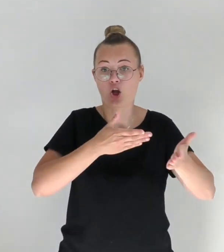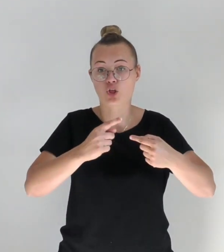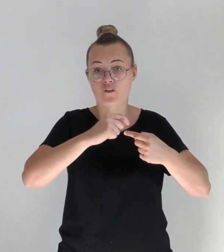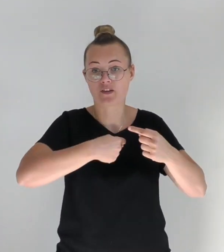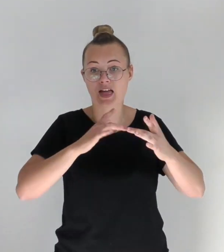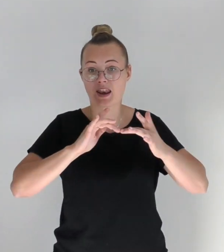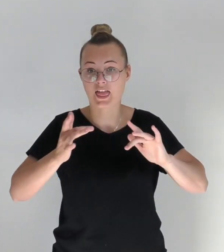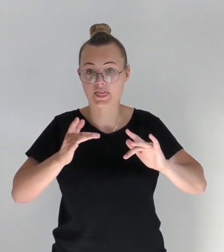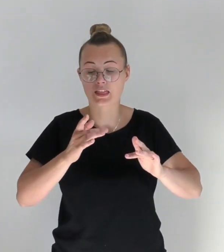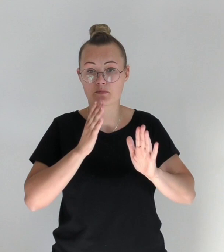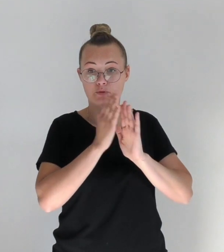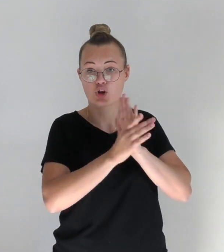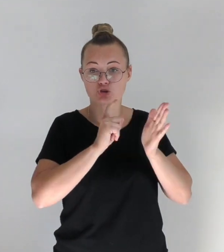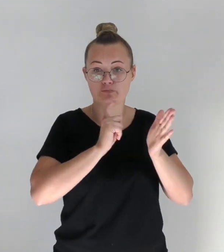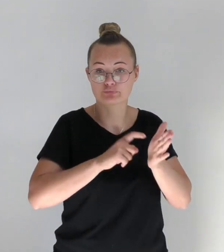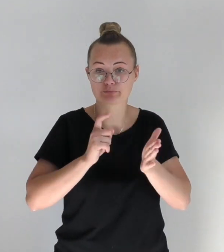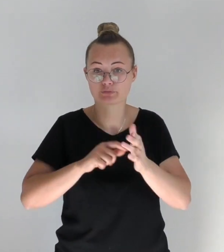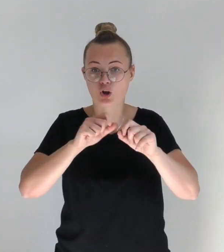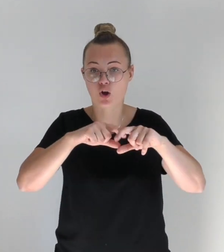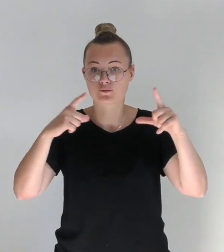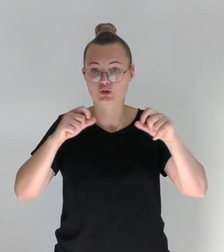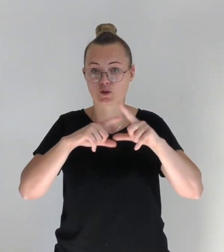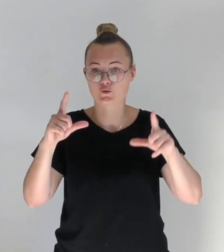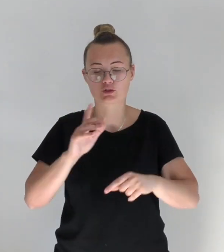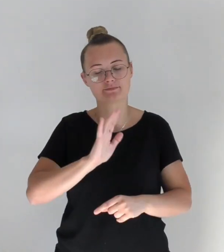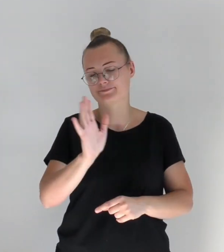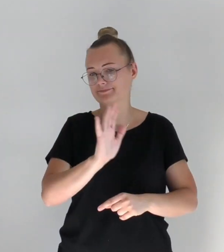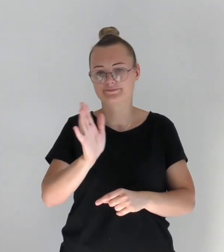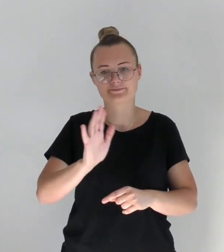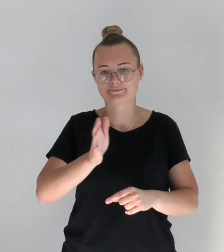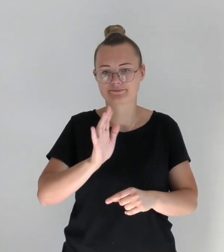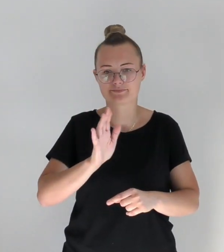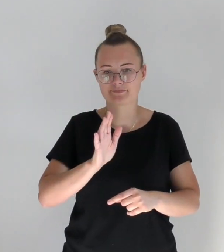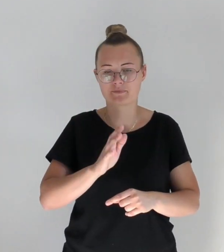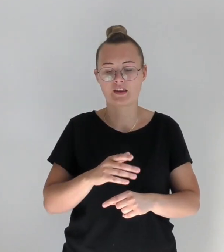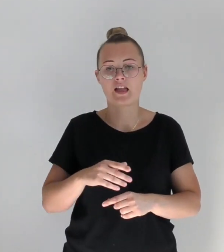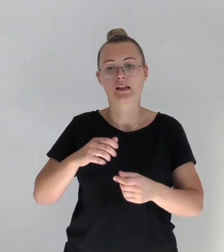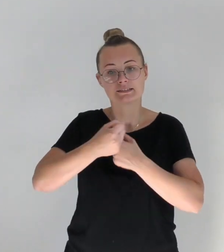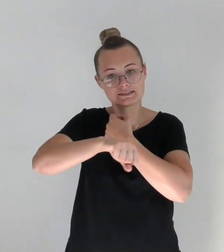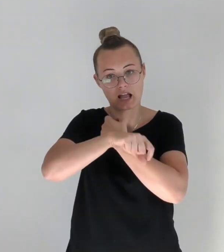nie klikaj bezpośrednio w link z takiej wiadomości.